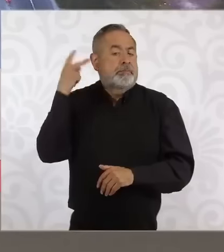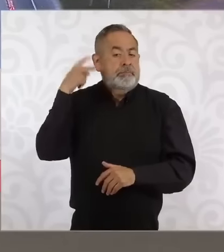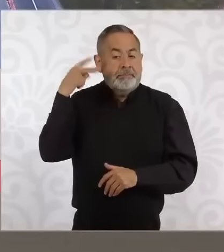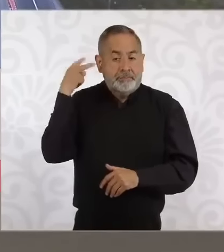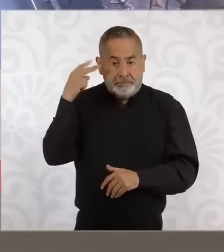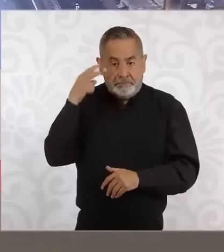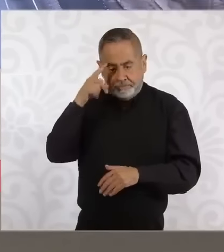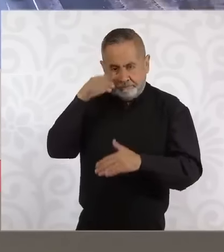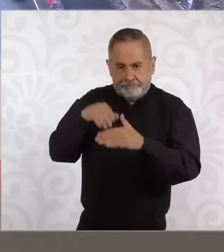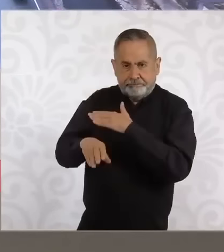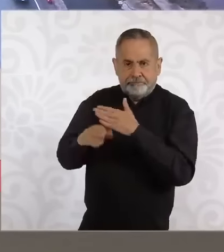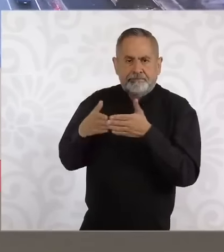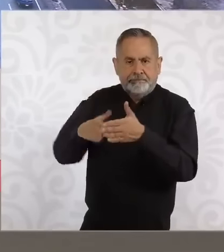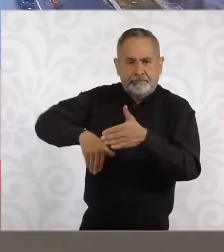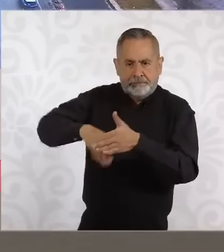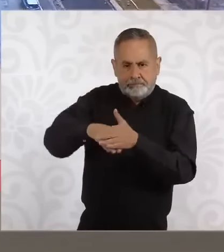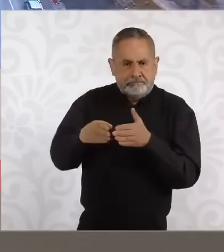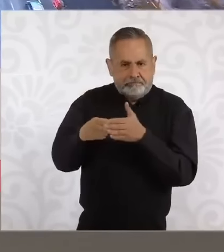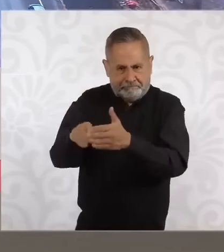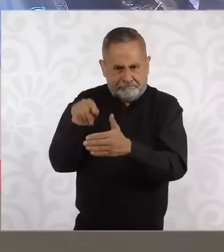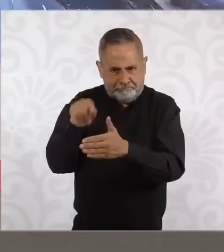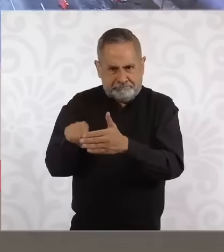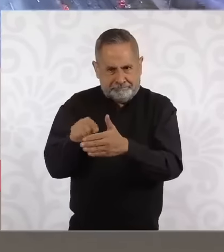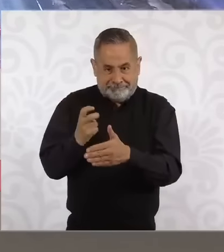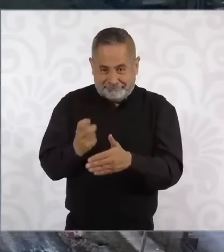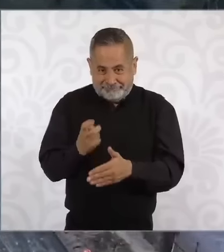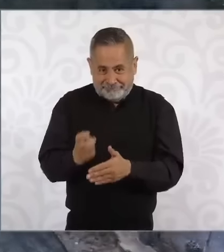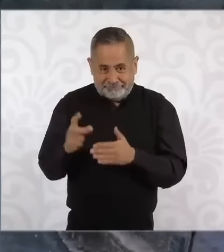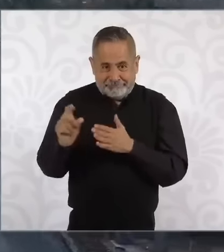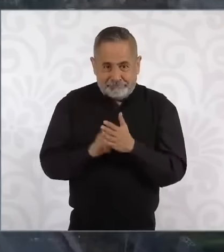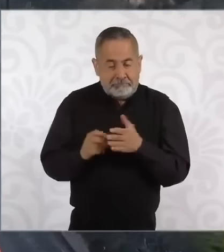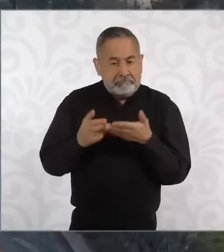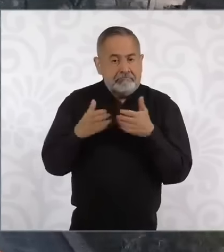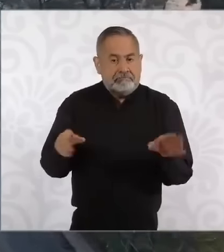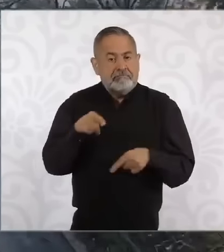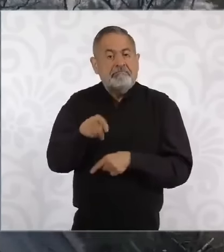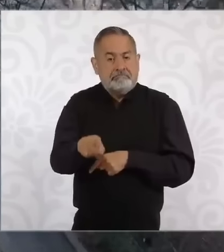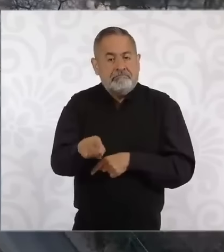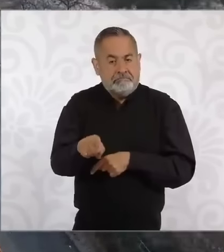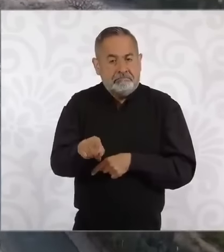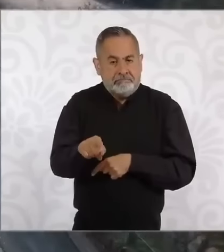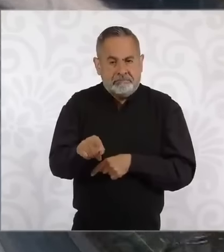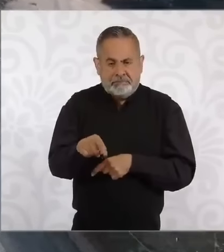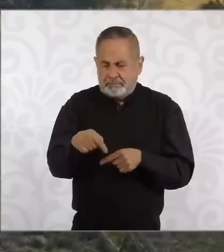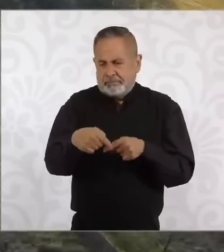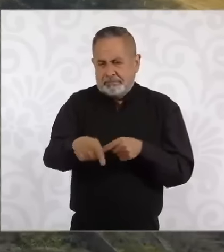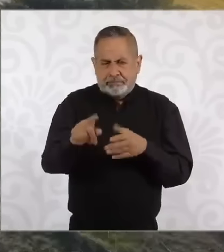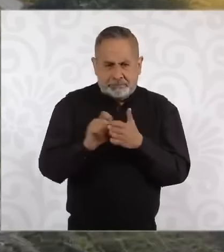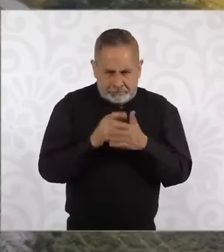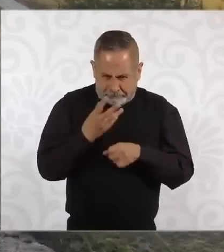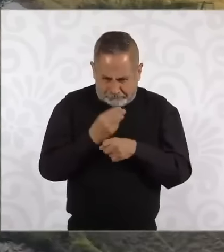acceso al puerto que ya este mes abrimos uno de los cuerpos. Ahorita ya se está trabajando en